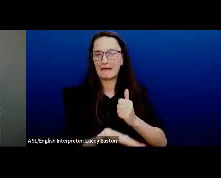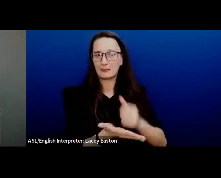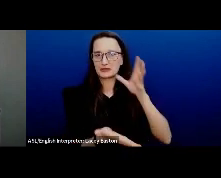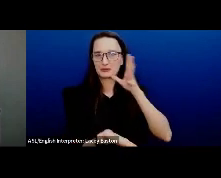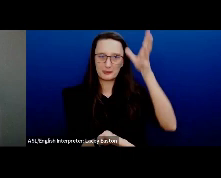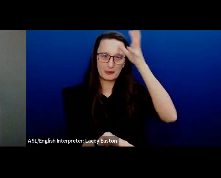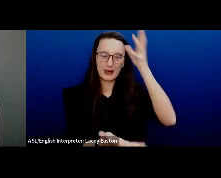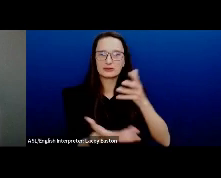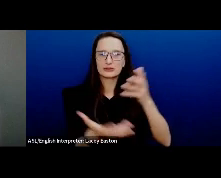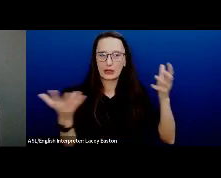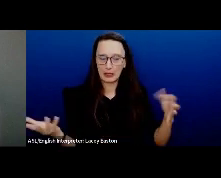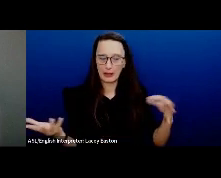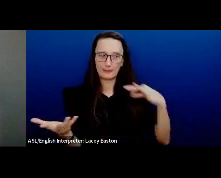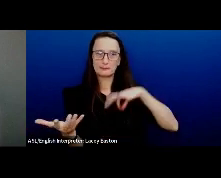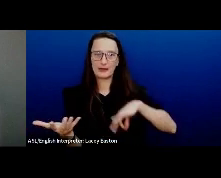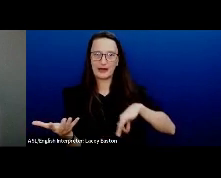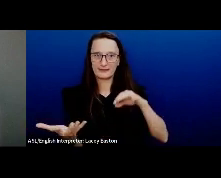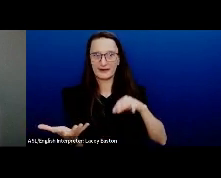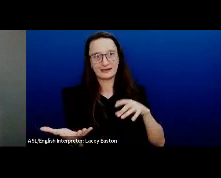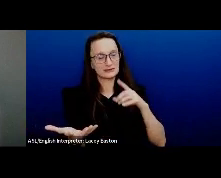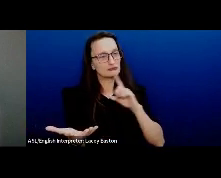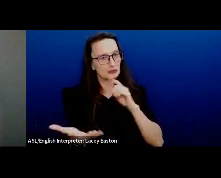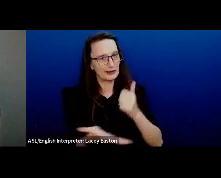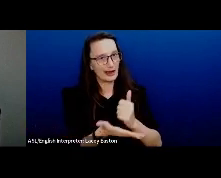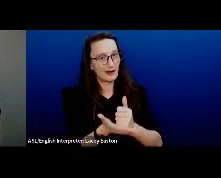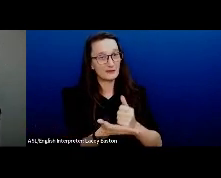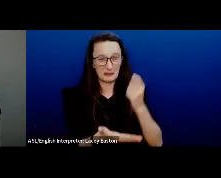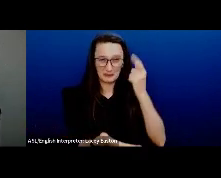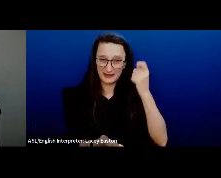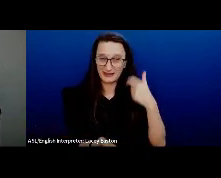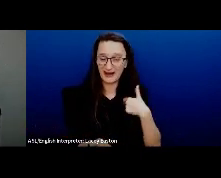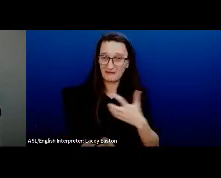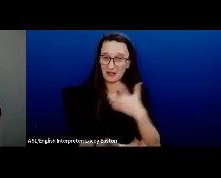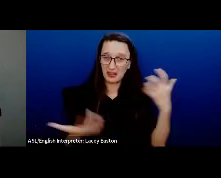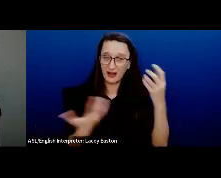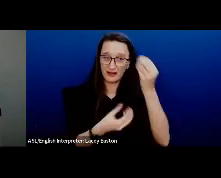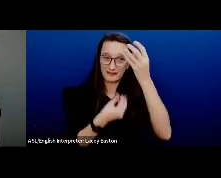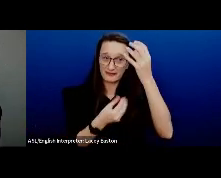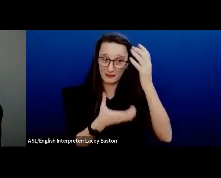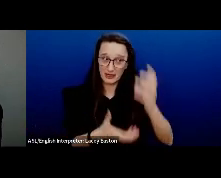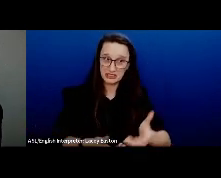tanta información, no importa cuántas veces se la repitan, siempre es